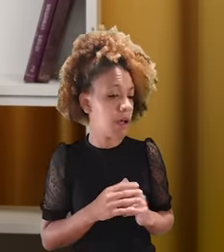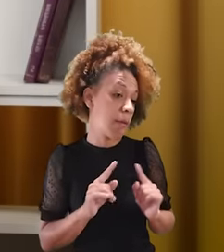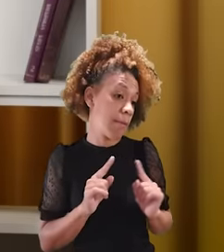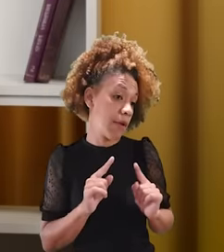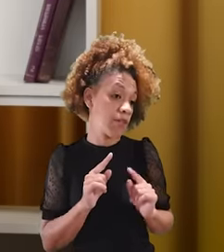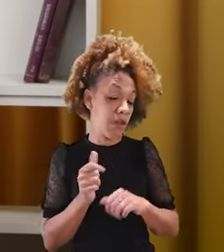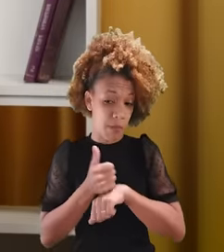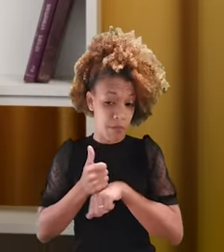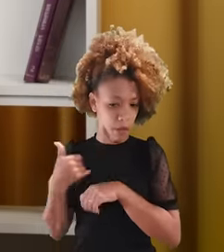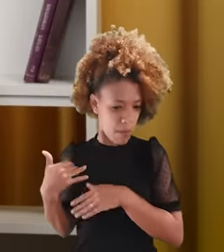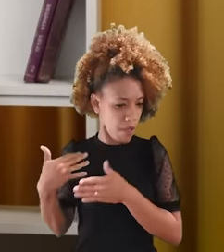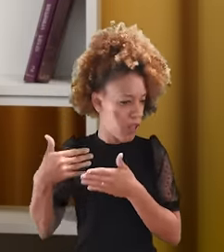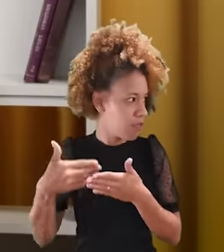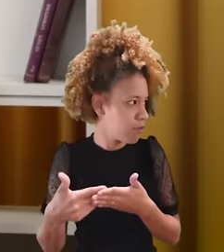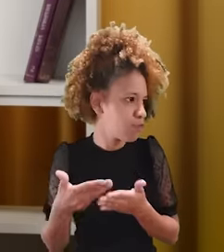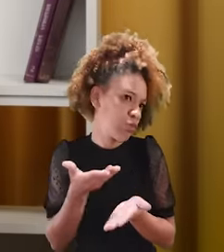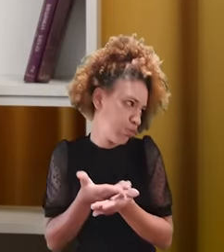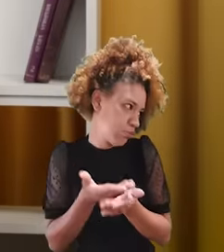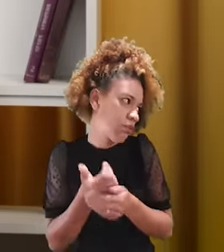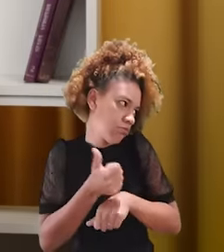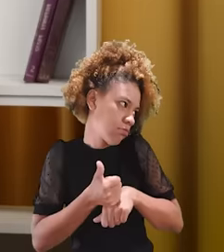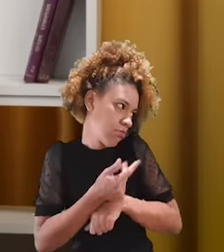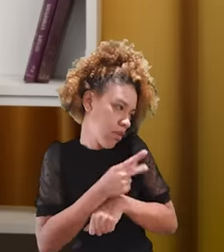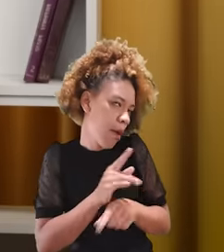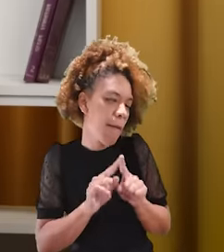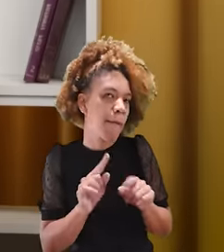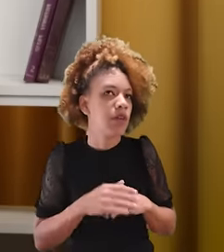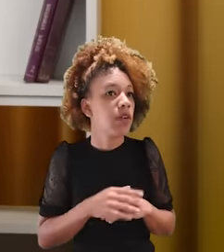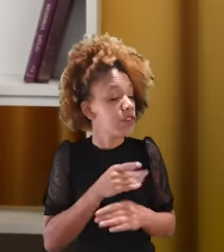tua carreira eu tava pô obviamente Estudando um pouco da sua carreira mas assim você começa a tua